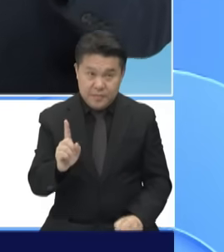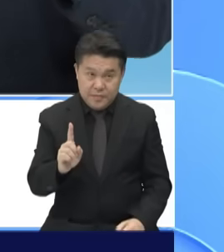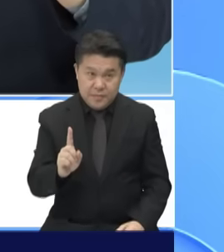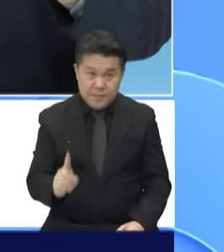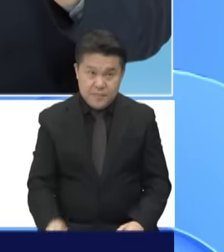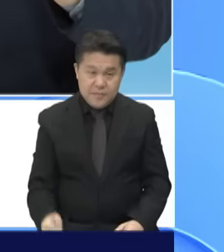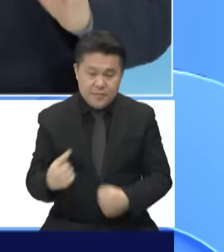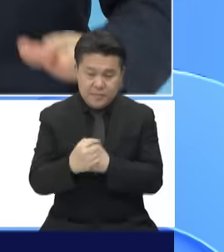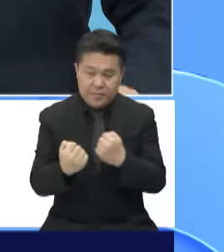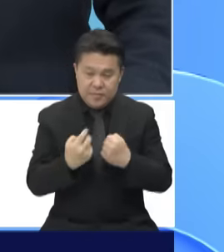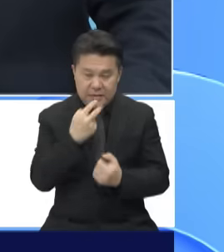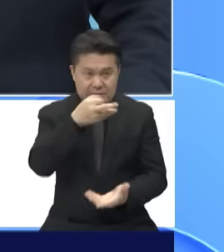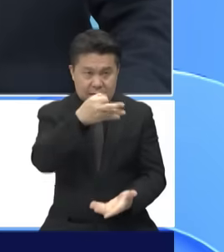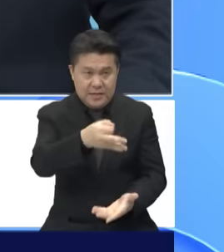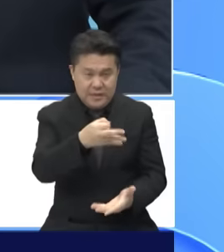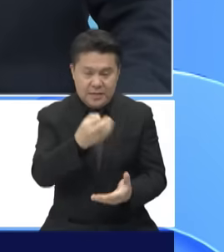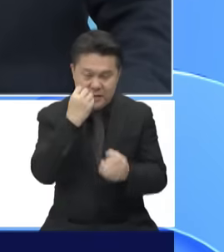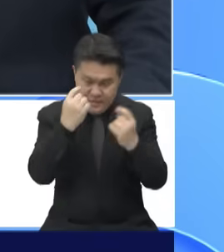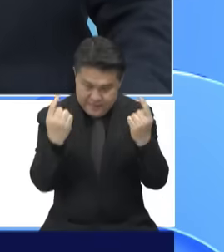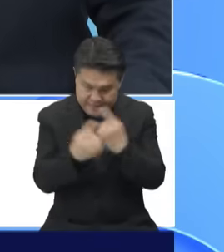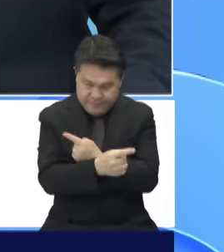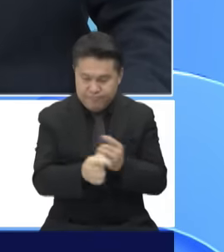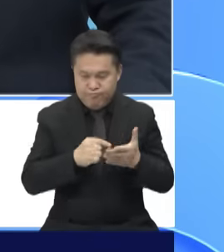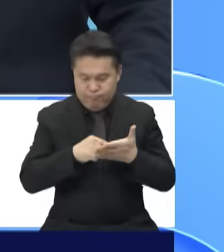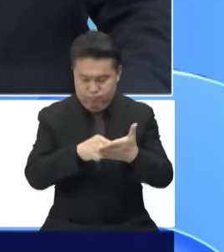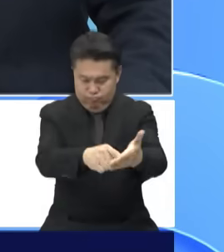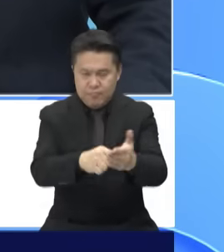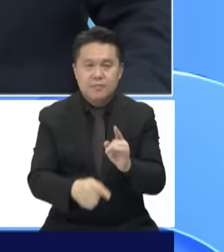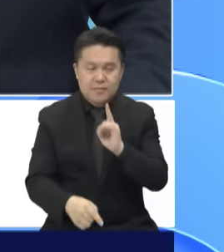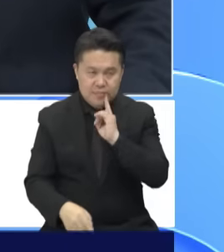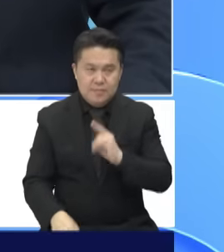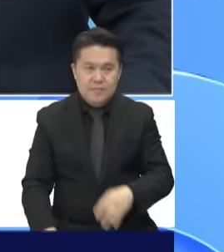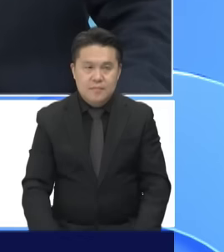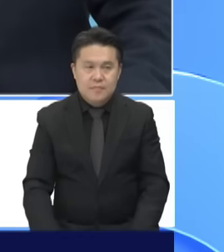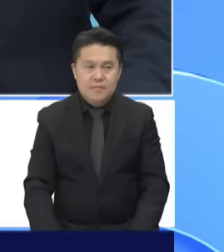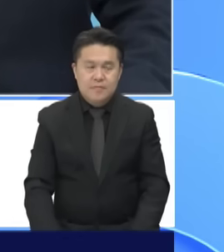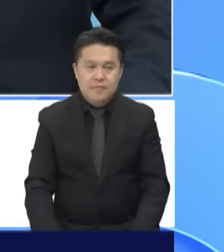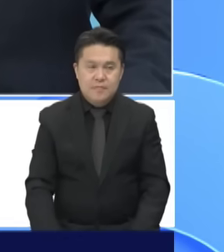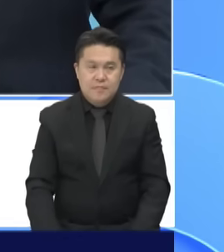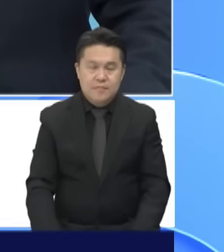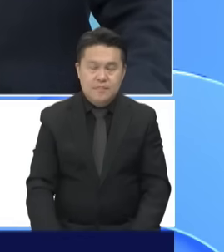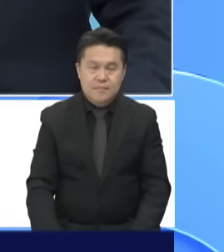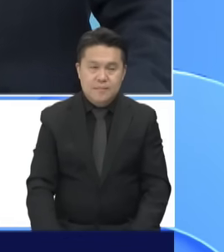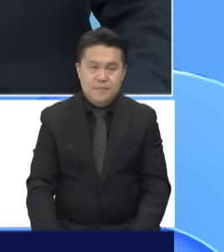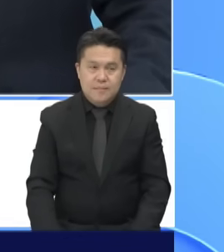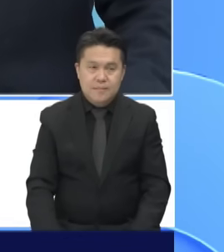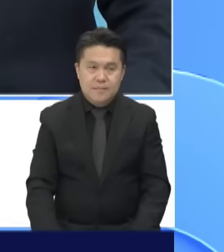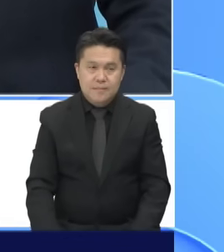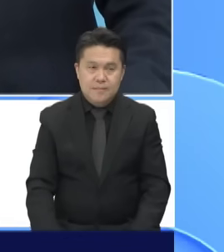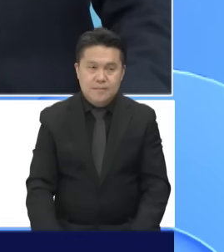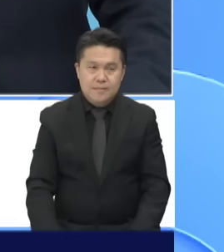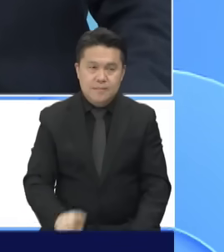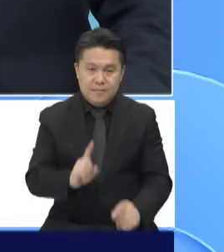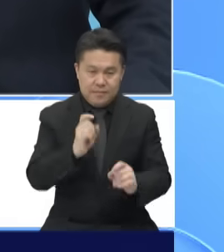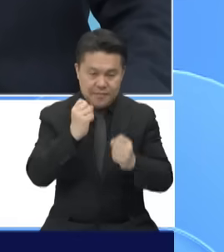있는 건보재정의 개혁은 일관되게 추진하겠다고 이야기를 했었는데요.